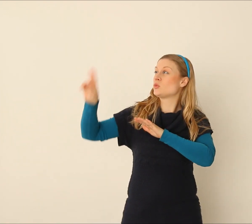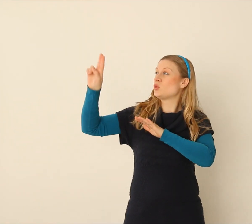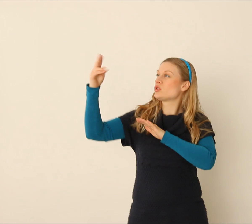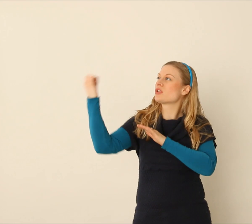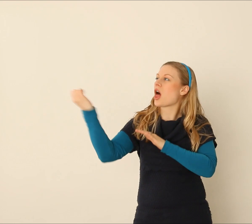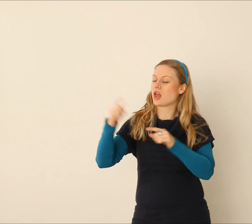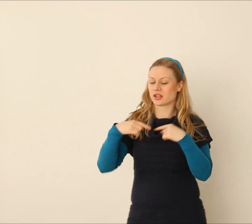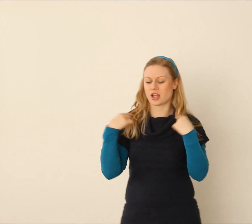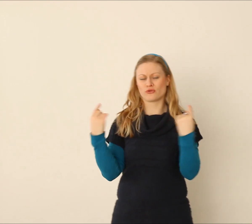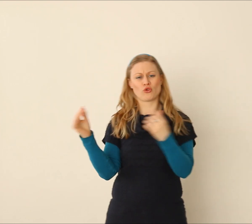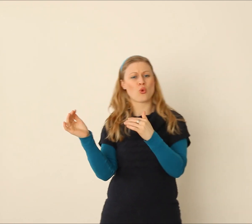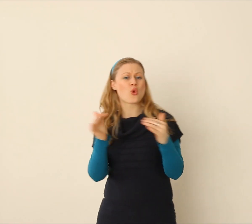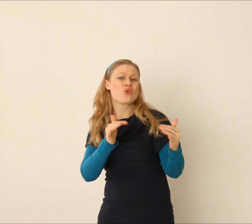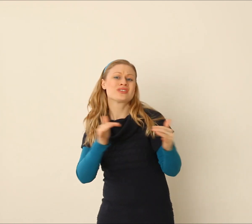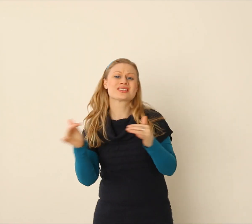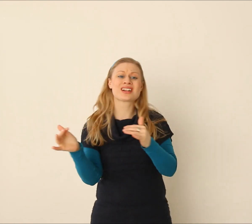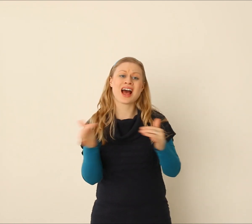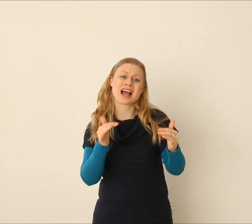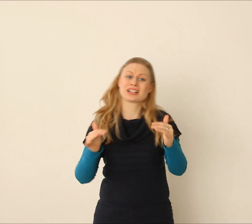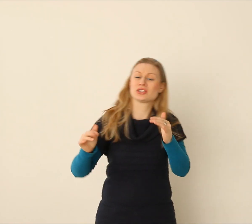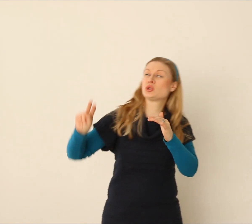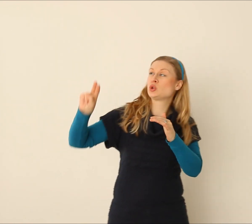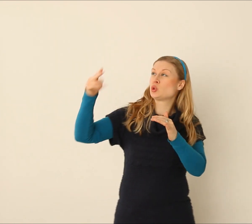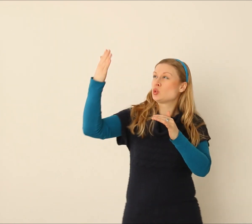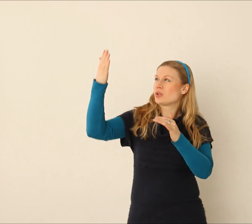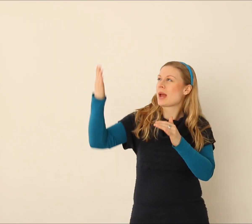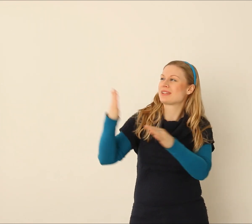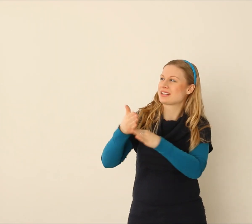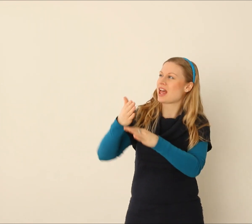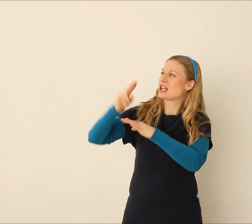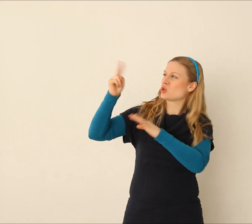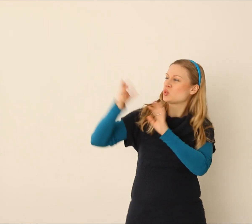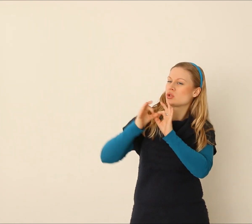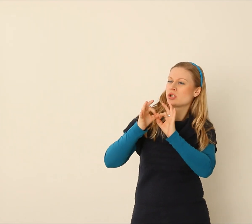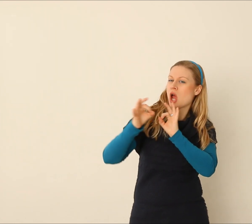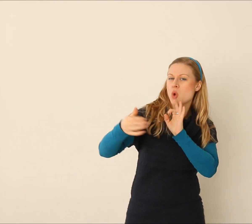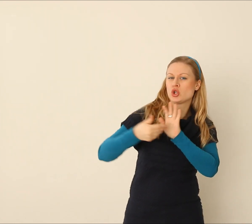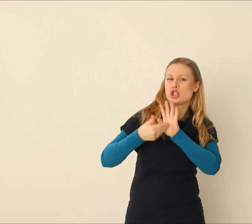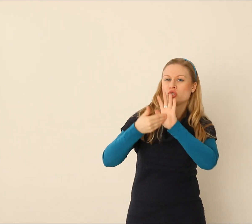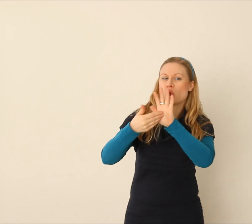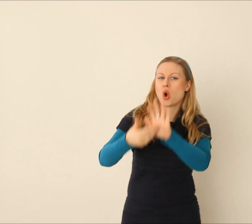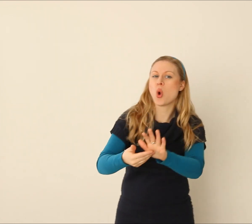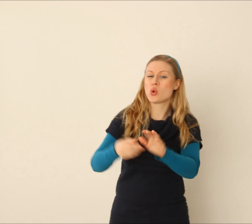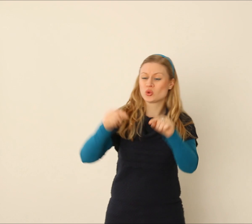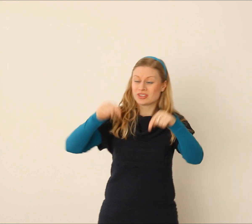U zult altijd voor ons strijden; U hebt steeds Uw trouw getoond.